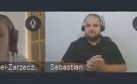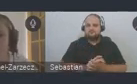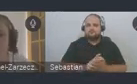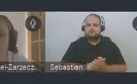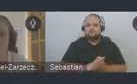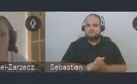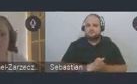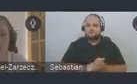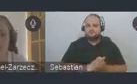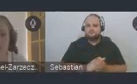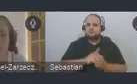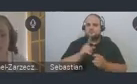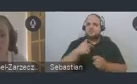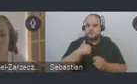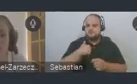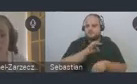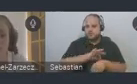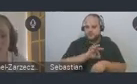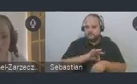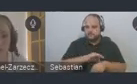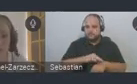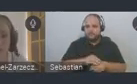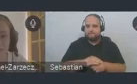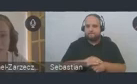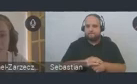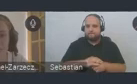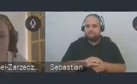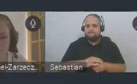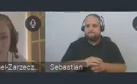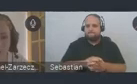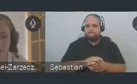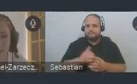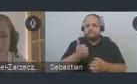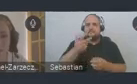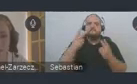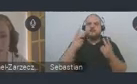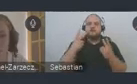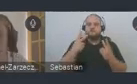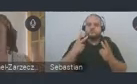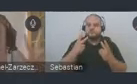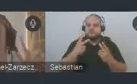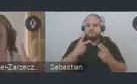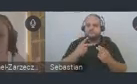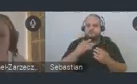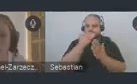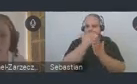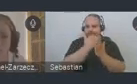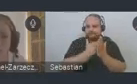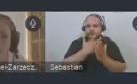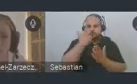on jest zaprojektowany według takich kilku zasad. Podzielony jest na trzy części.